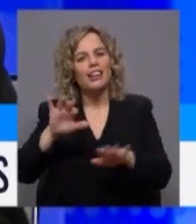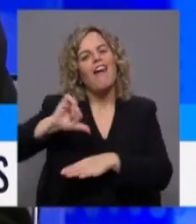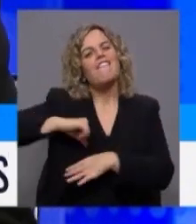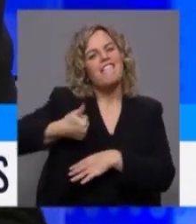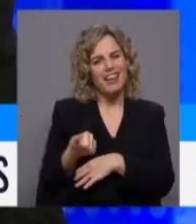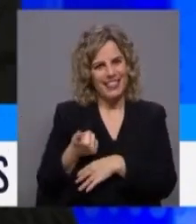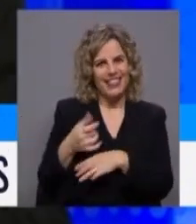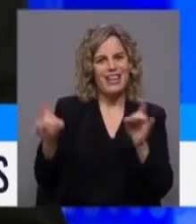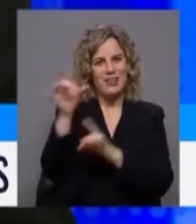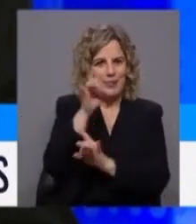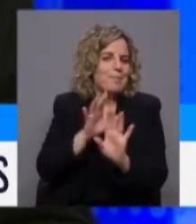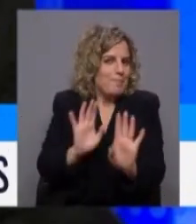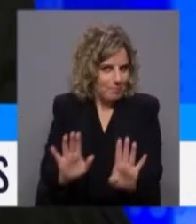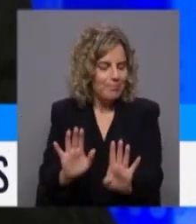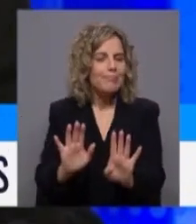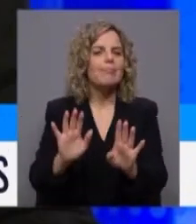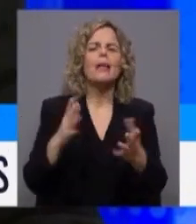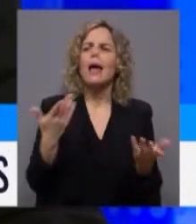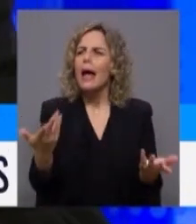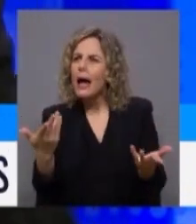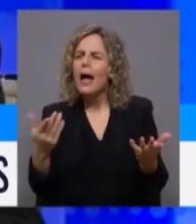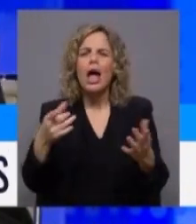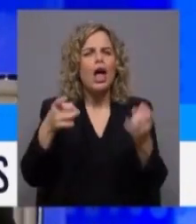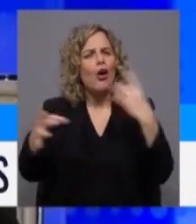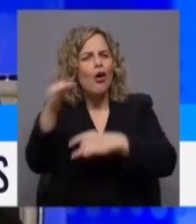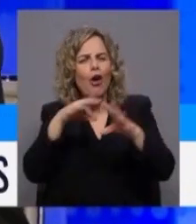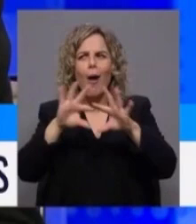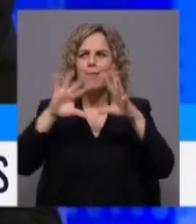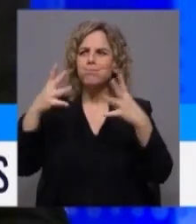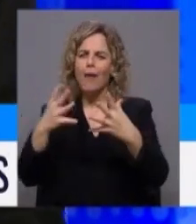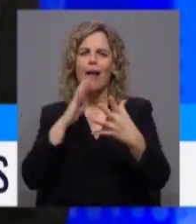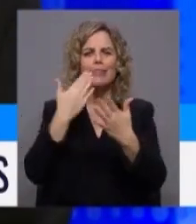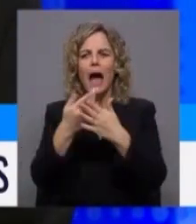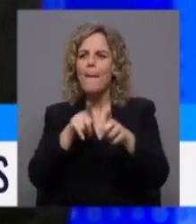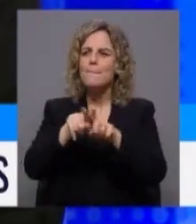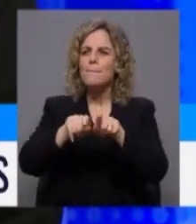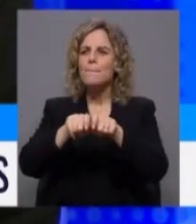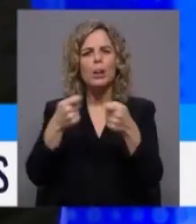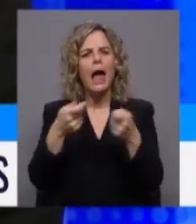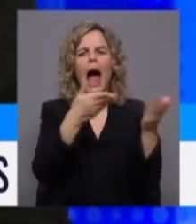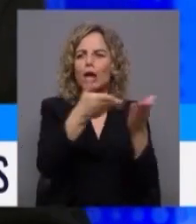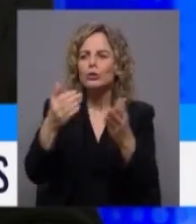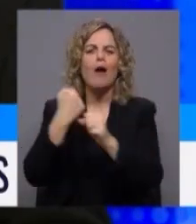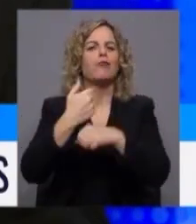toda a Europa, ajudam a fazer a política funcionar, nomeadamente a política no seu